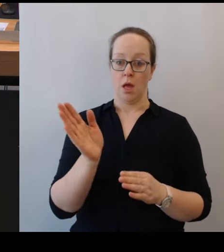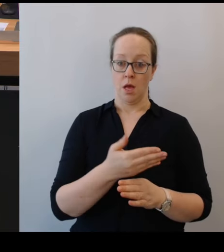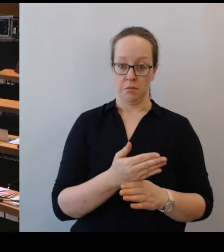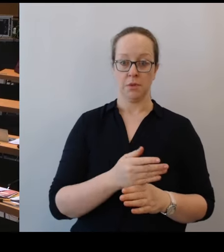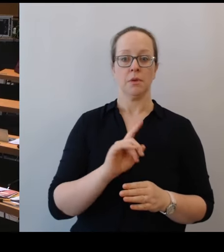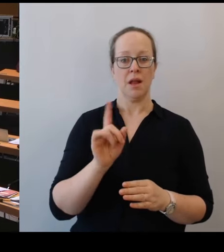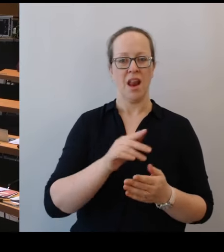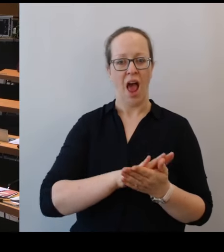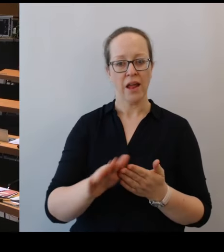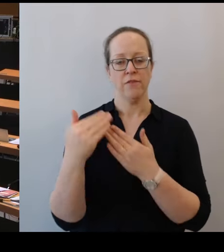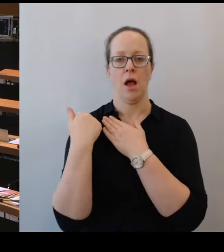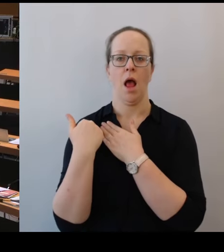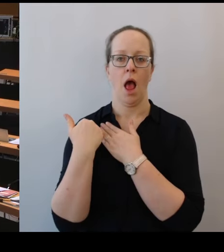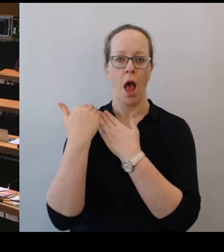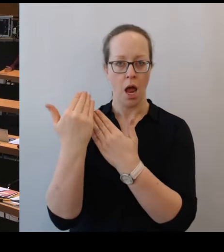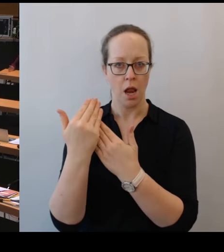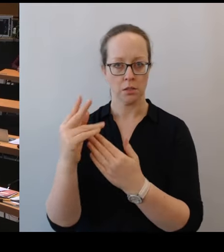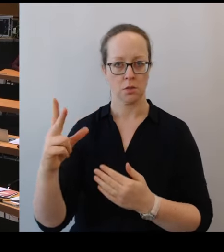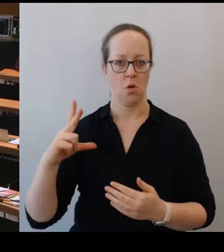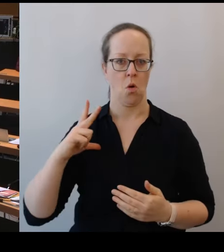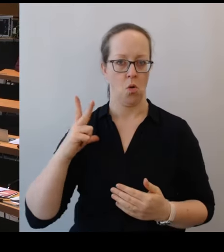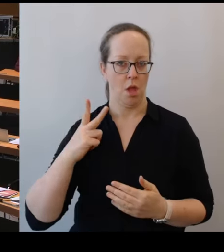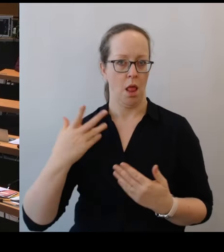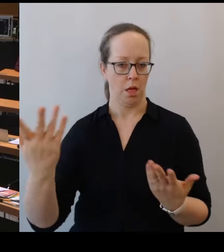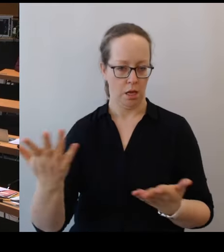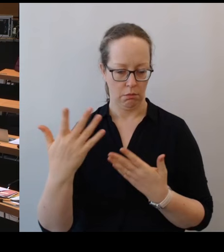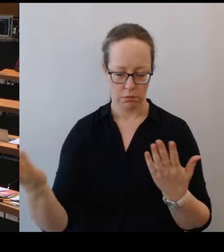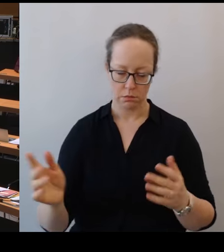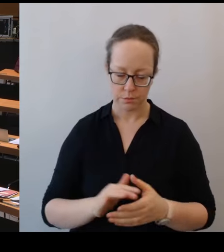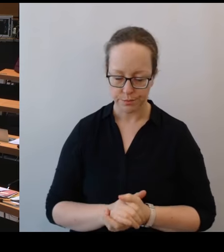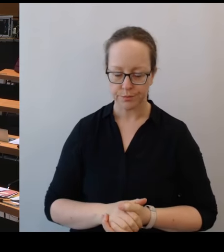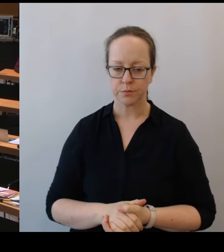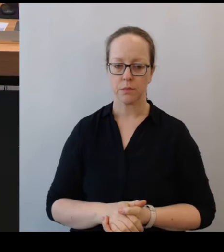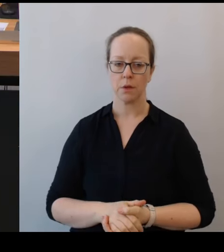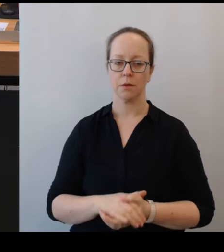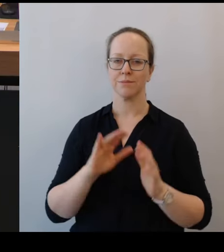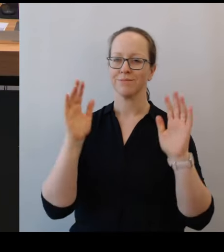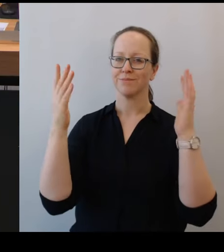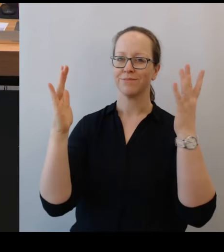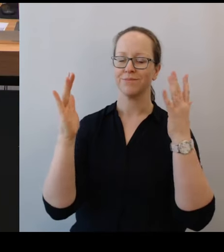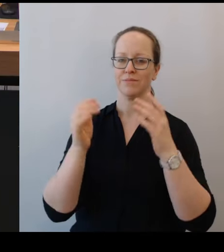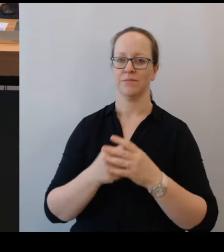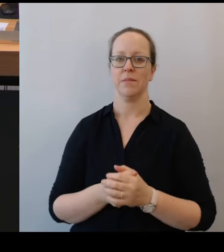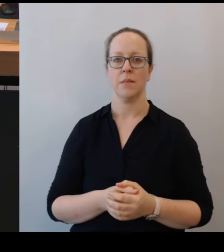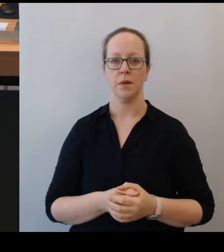Das unglaubliche Argument für die Einbeziehung der Geschäftsreisenden in die Besteuerungsbasis von Genossen Schlüsselburg, die im